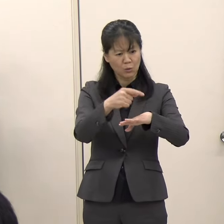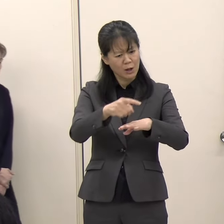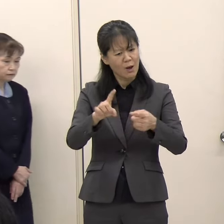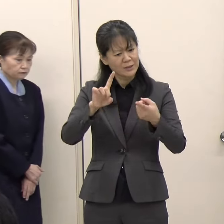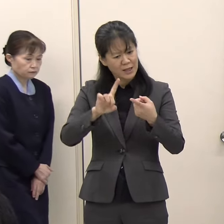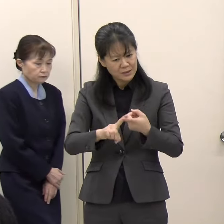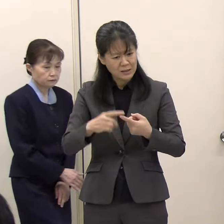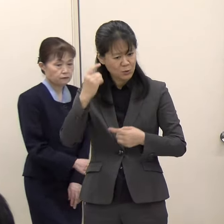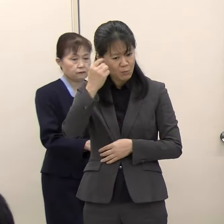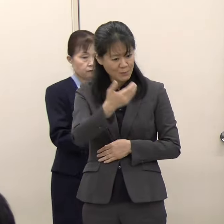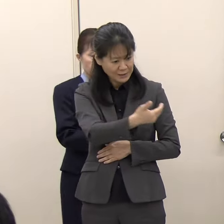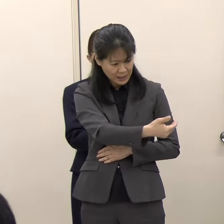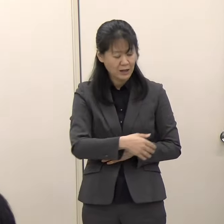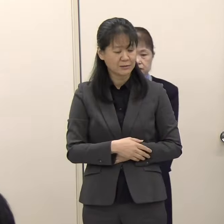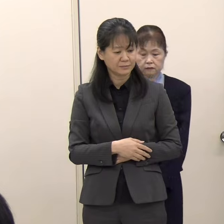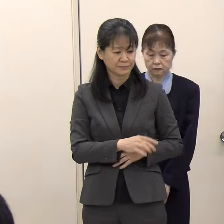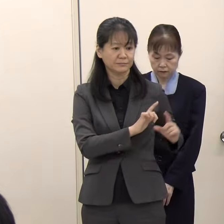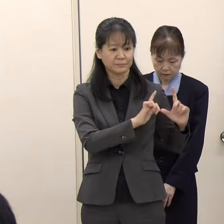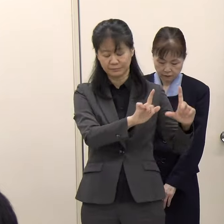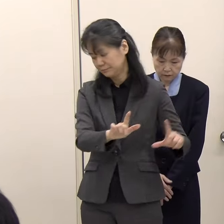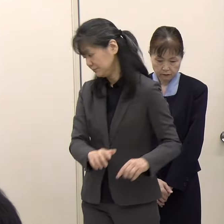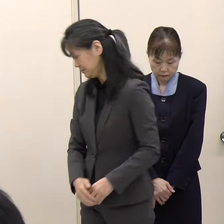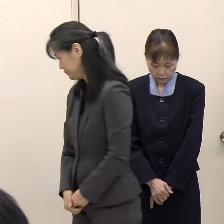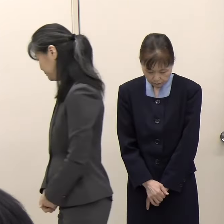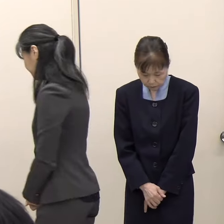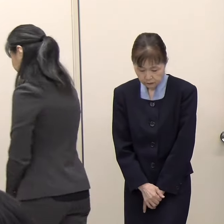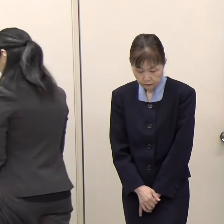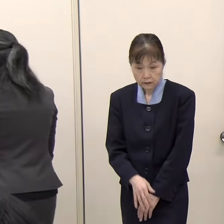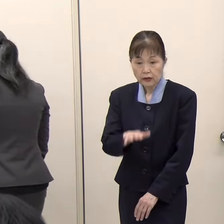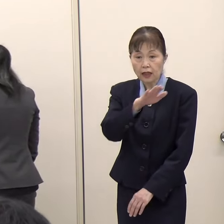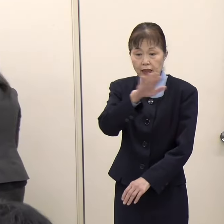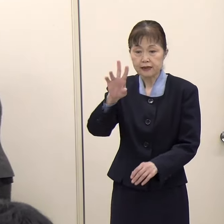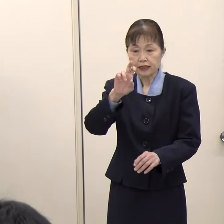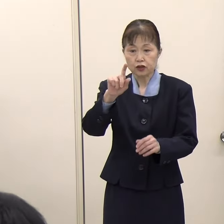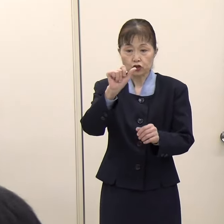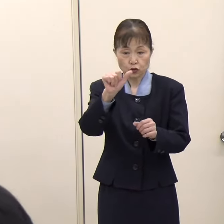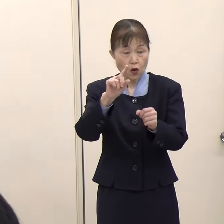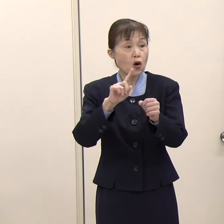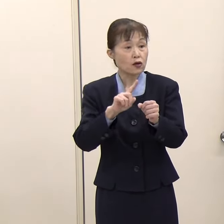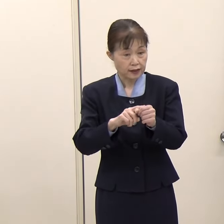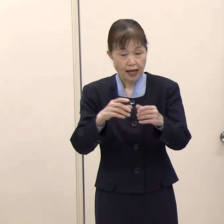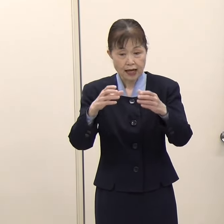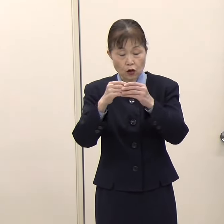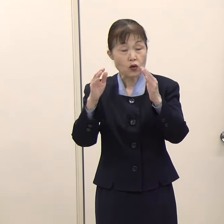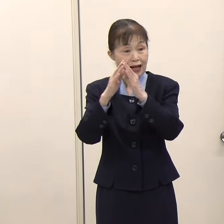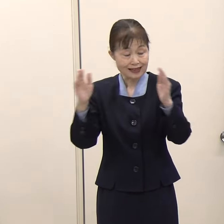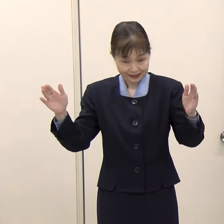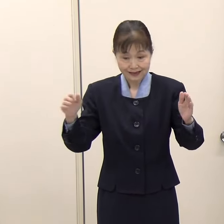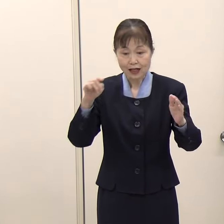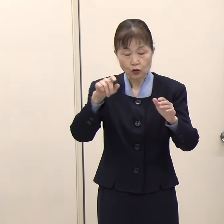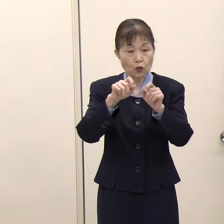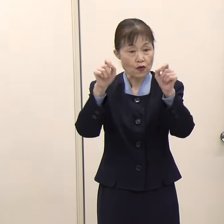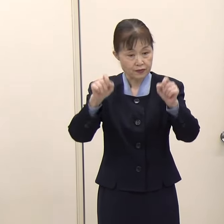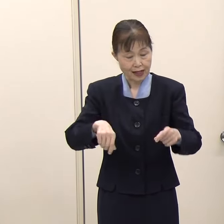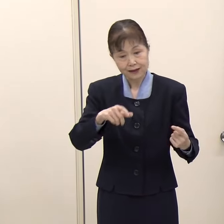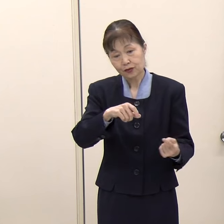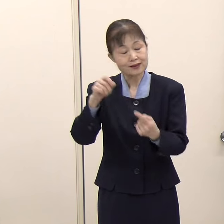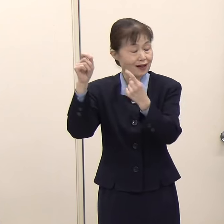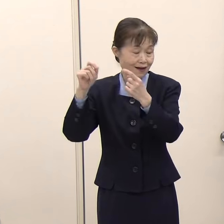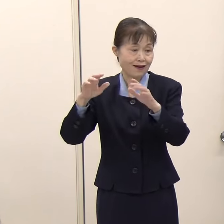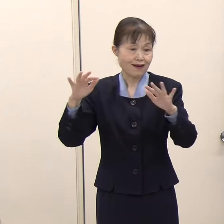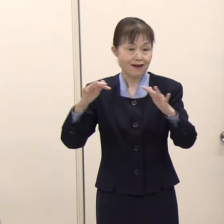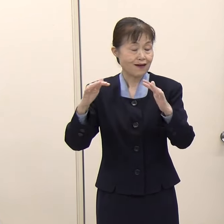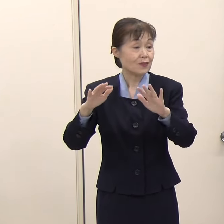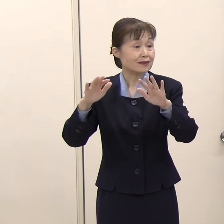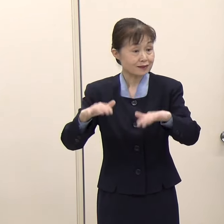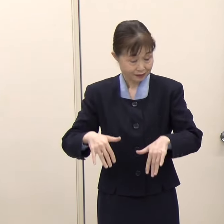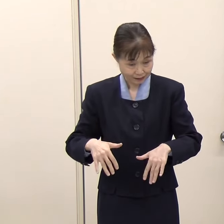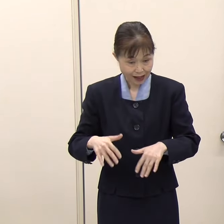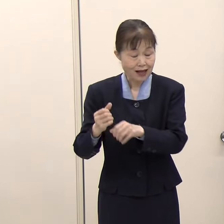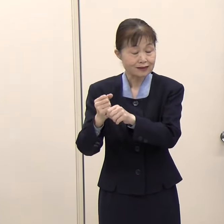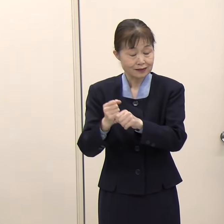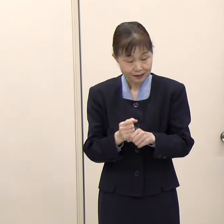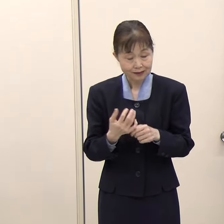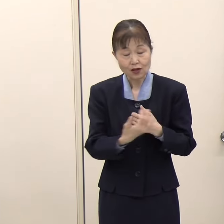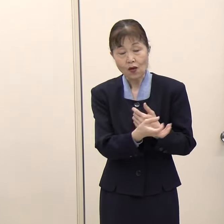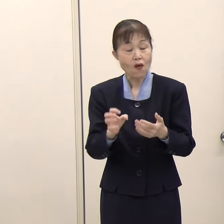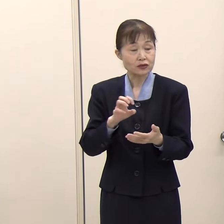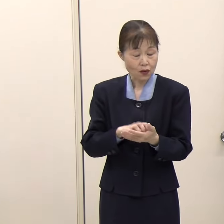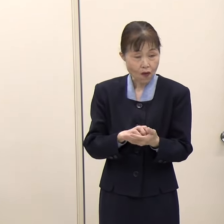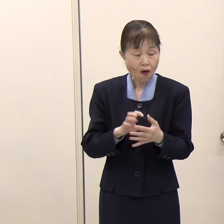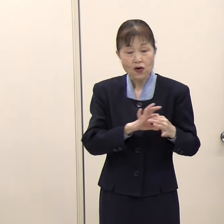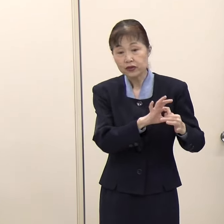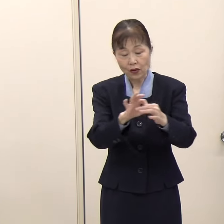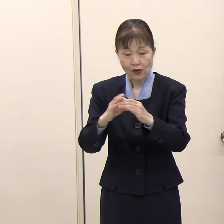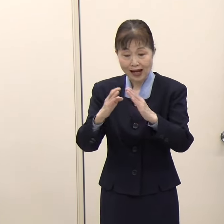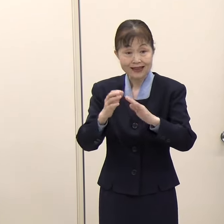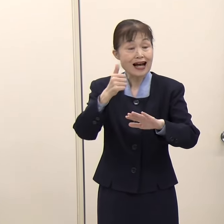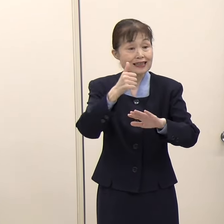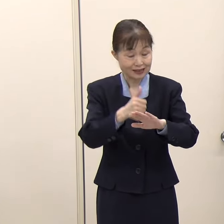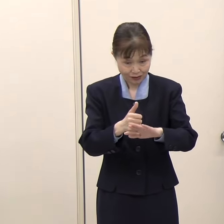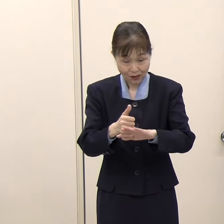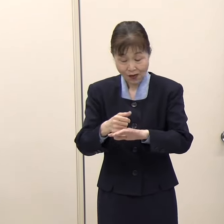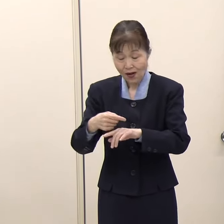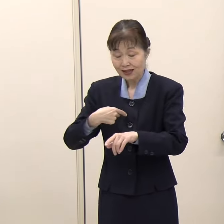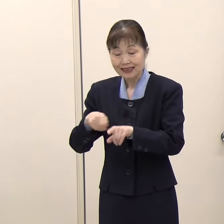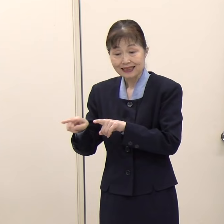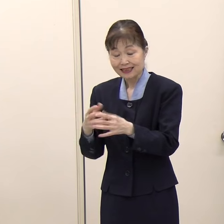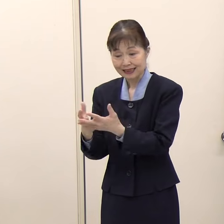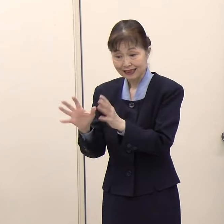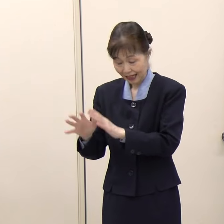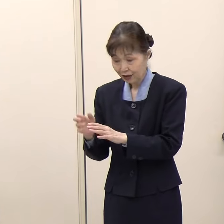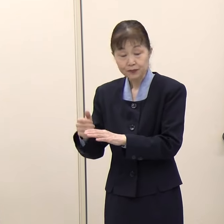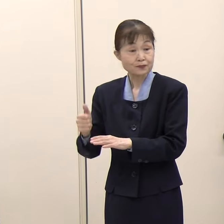（知事）今おっしゃったように、平成２５年に国会においてこの問題が取り上げられ、信用保証協会の会長などの役員に自治体の出身者が継続して就いていること、